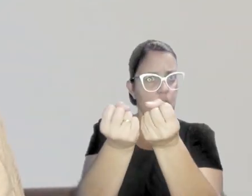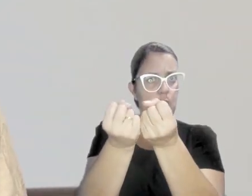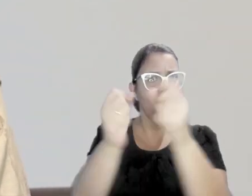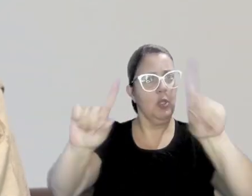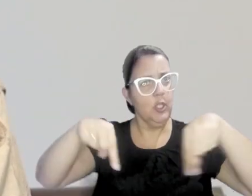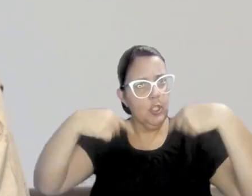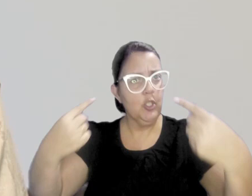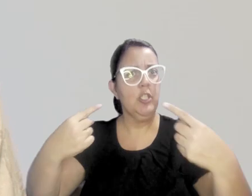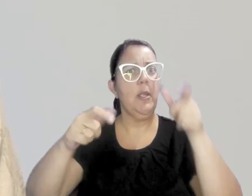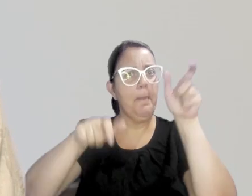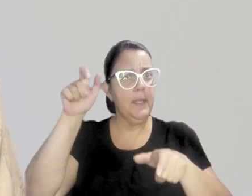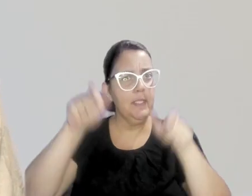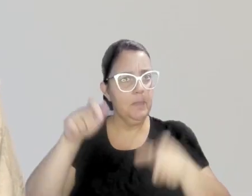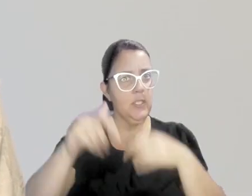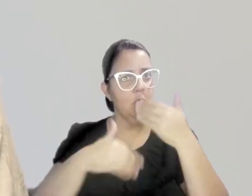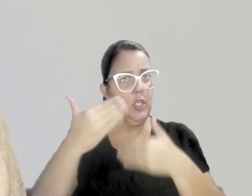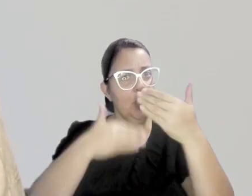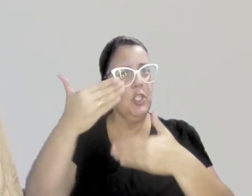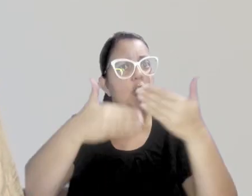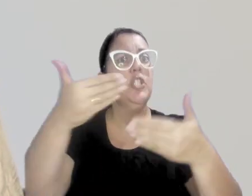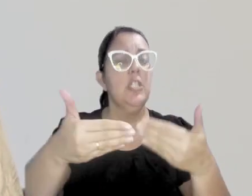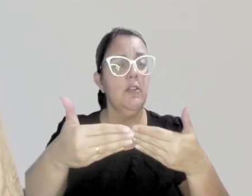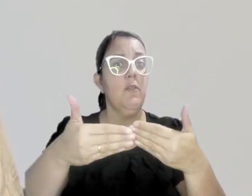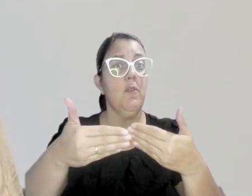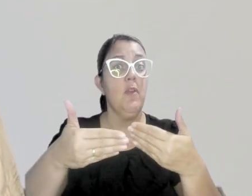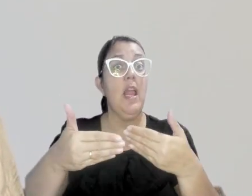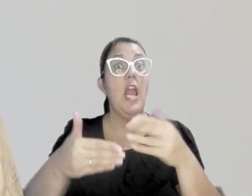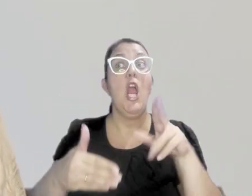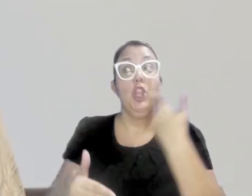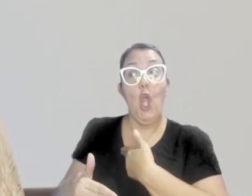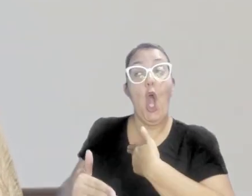de trazer essas pessoas para o processo... Uma outra brincadeira que eu falava é que a gente assume que